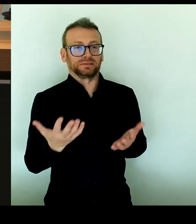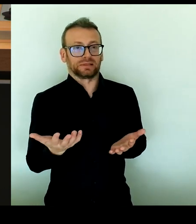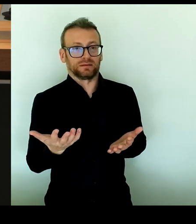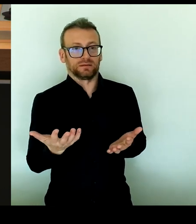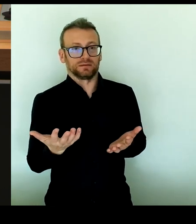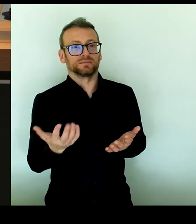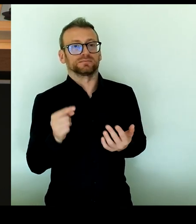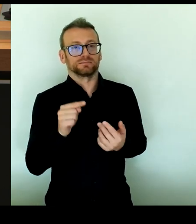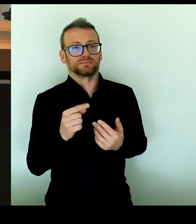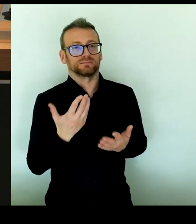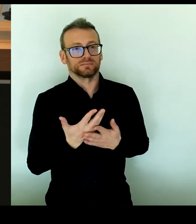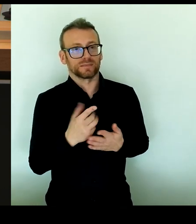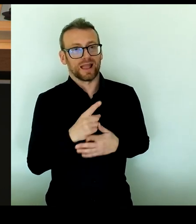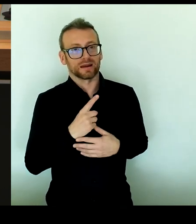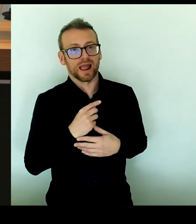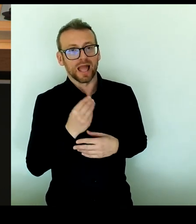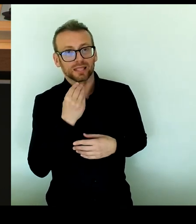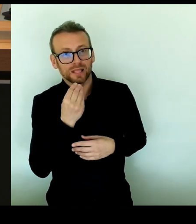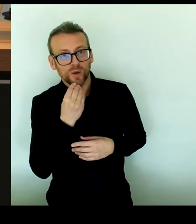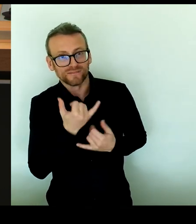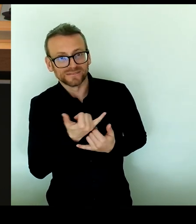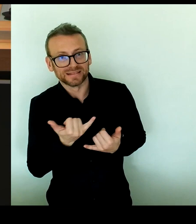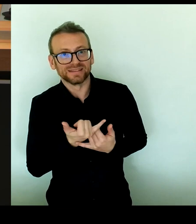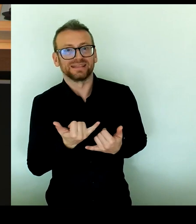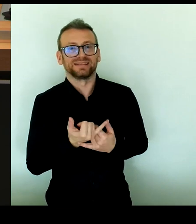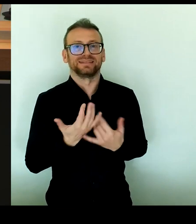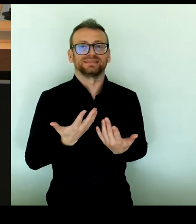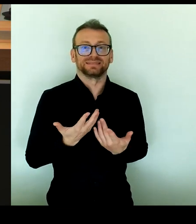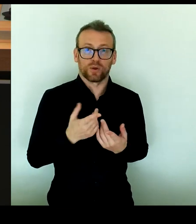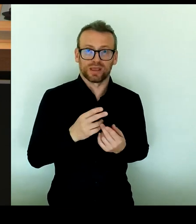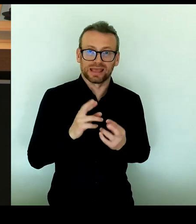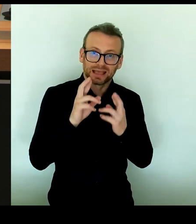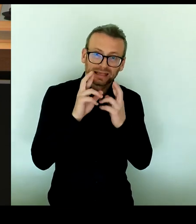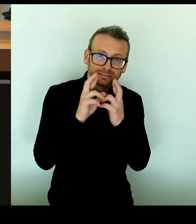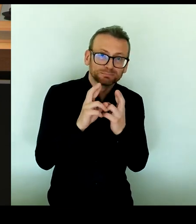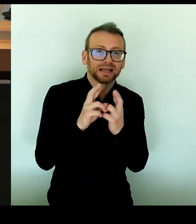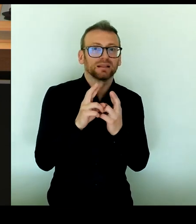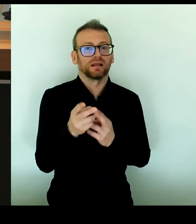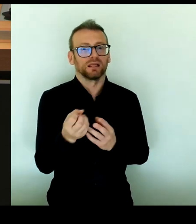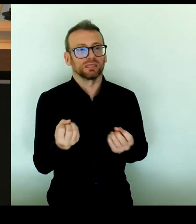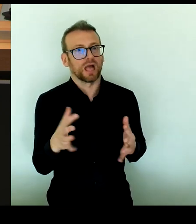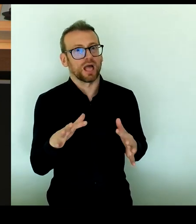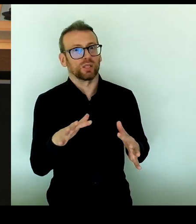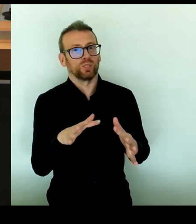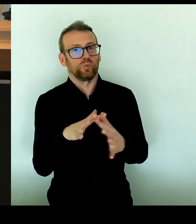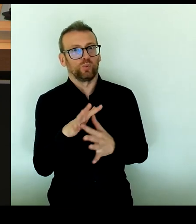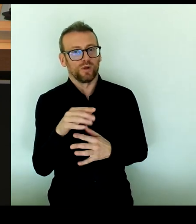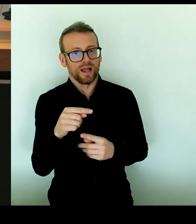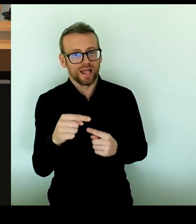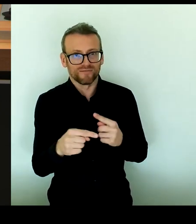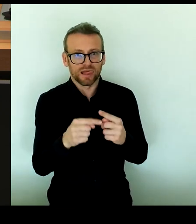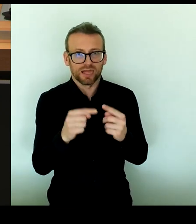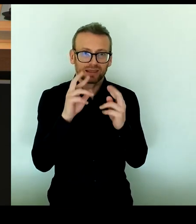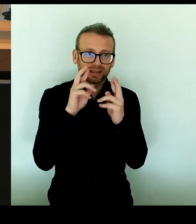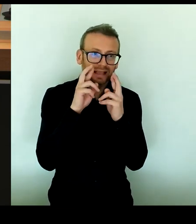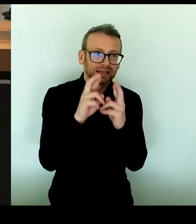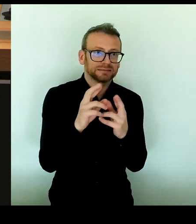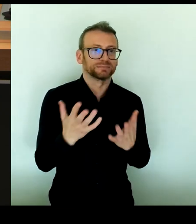Das haben Sie ja mittlerweile auch erkannt. Wer es ernst nimmt mit dem Schutz von Kleingärten hat jetzt die Möglichkeit zu handeln,